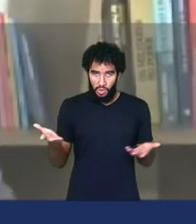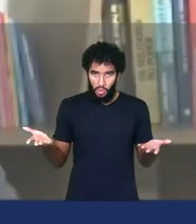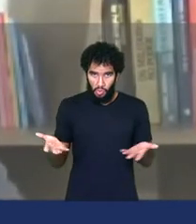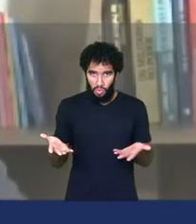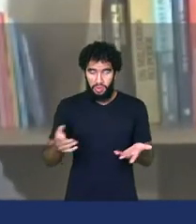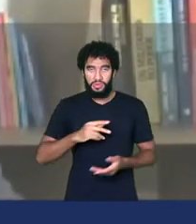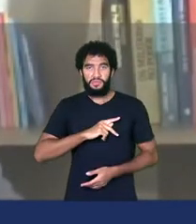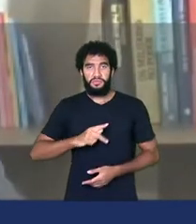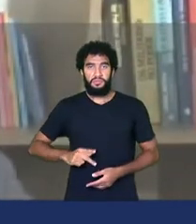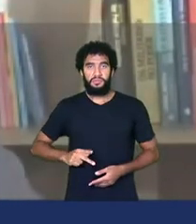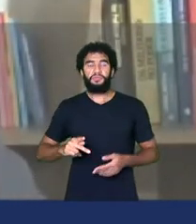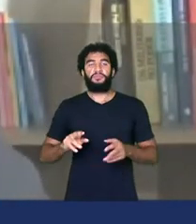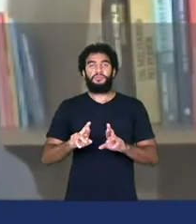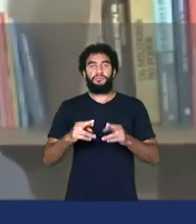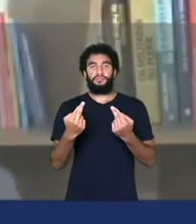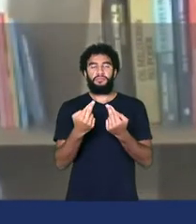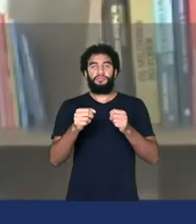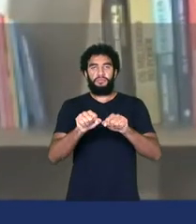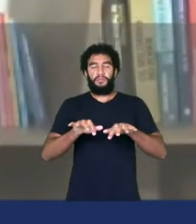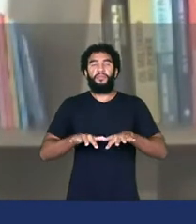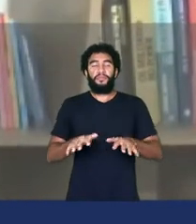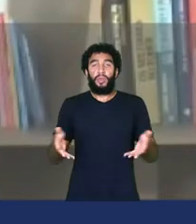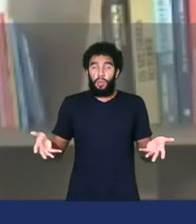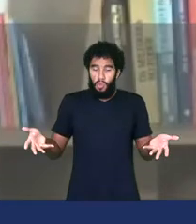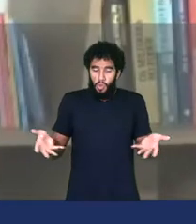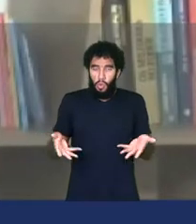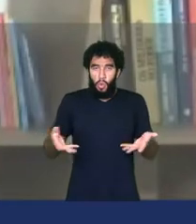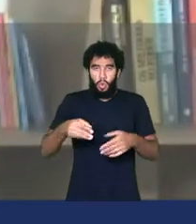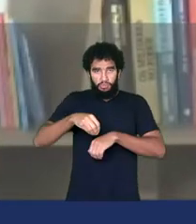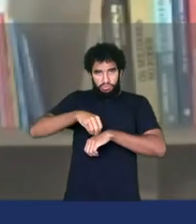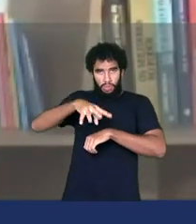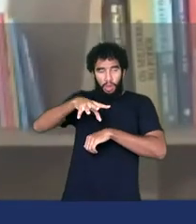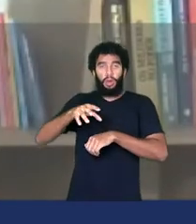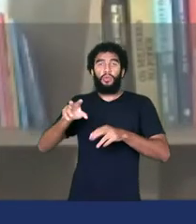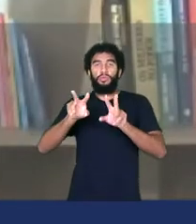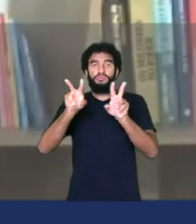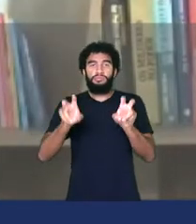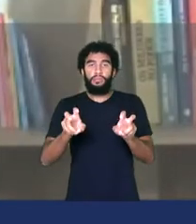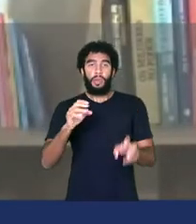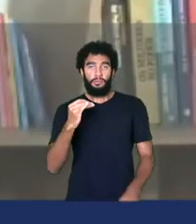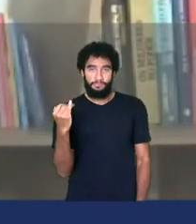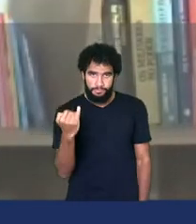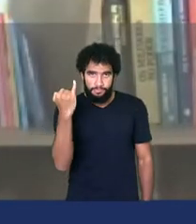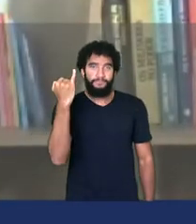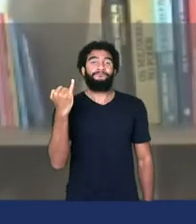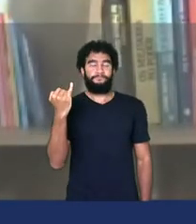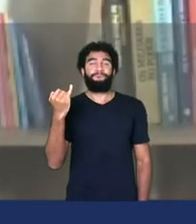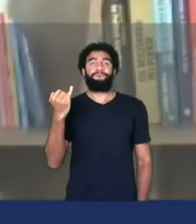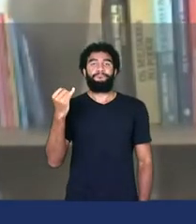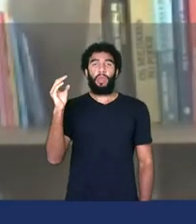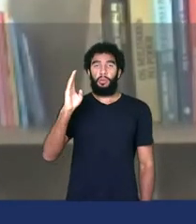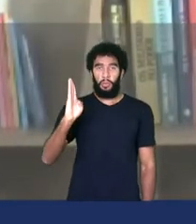ESTOU FELIZ EM VÊ -LO PRESIDINDO A SESSÃO DE HOJE E O QUE EU TRAGO HOJE É UM ASSUNTO EXTREMAMENTE RELE RELEVANTE, UM ASSUNTO MUITO IMPORTANTE PARA O NOSSO PAÍS